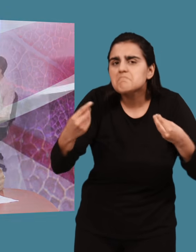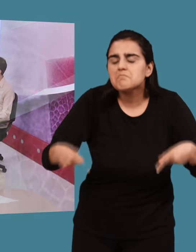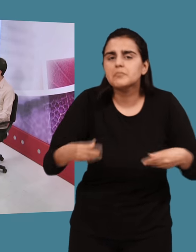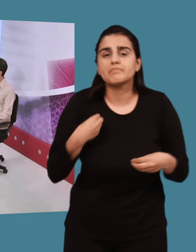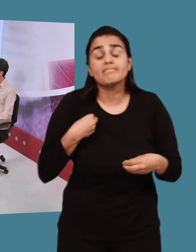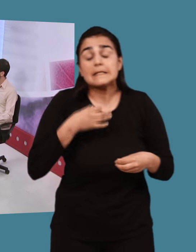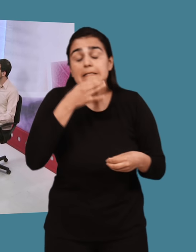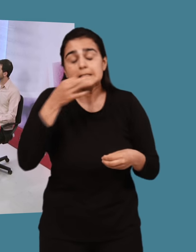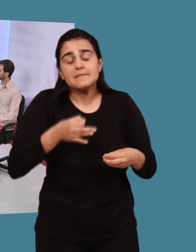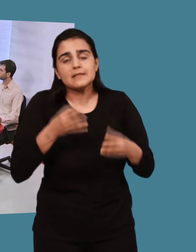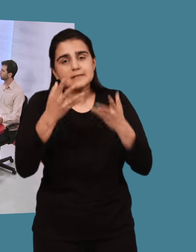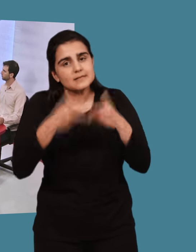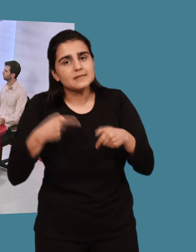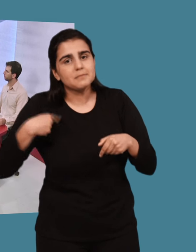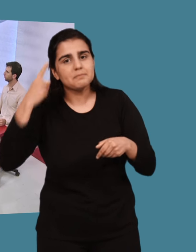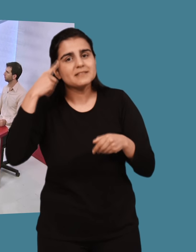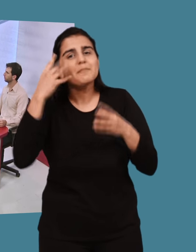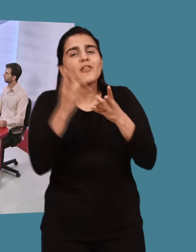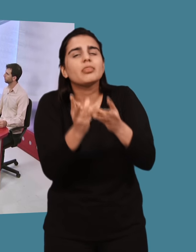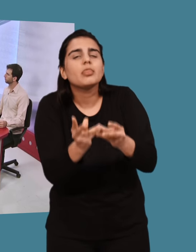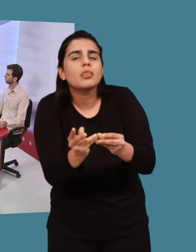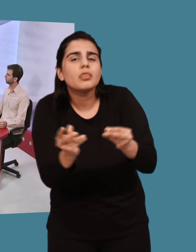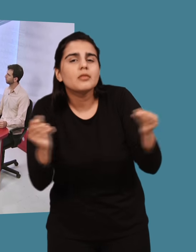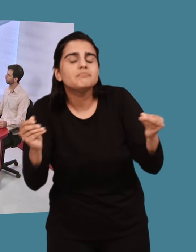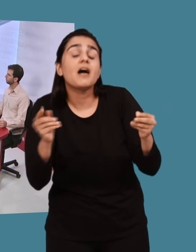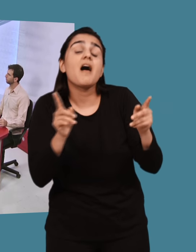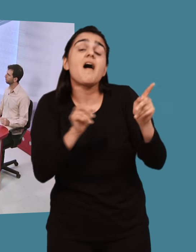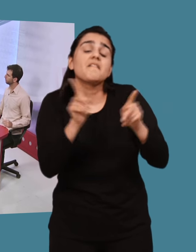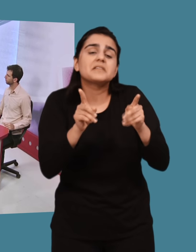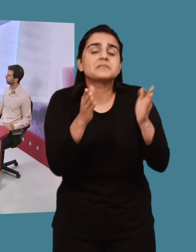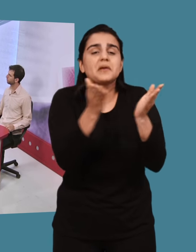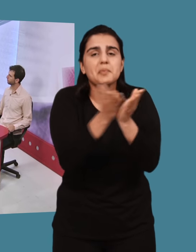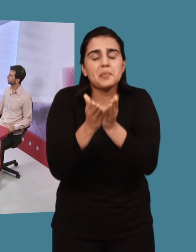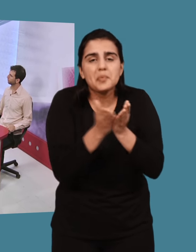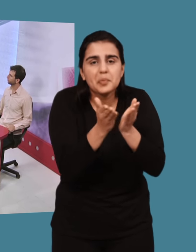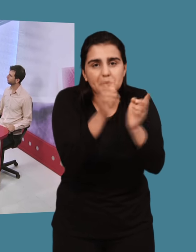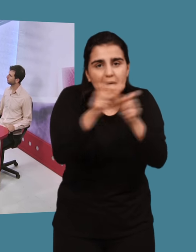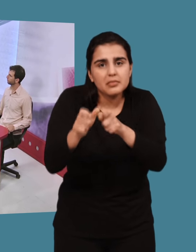Si en realidad en el sistema tendemos a hablar de desgranamiento, porque muchas veces los estudiantes,